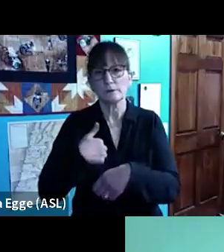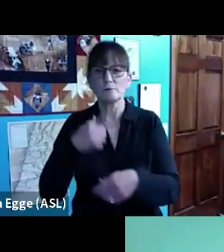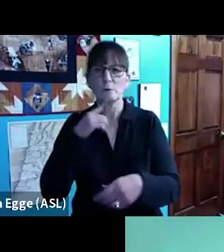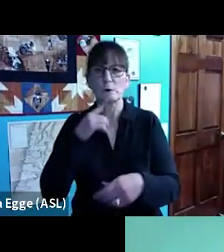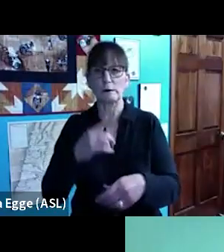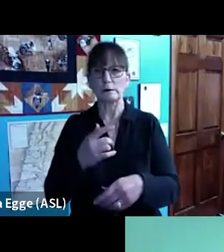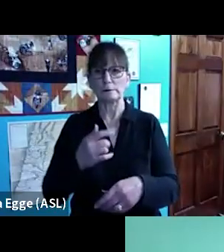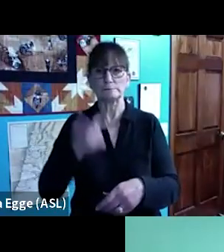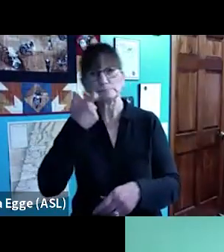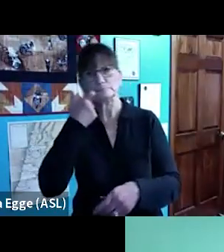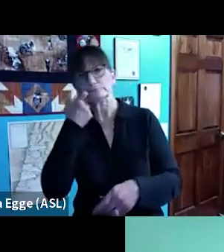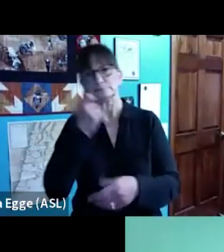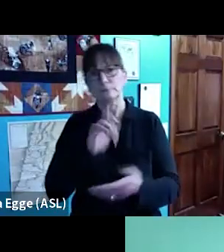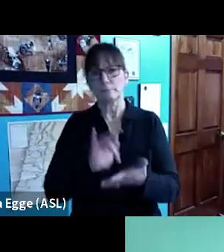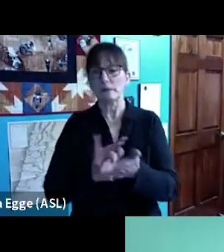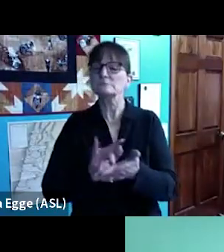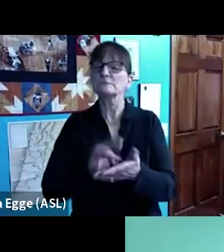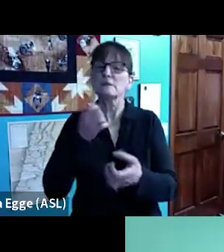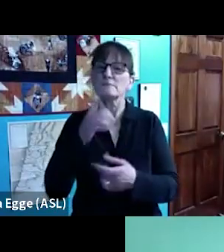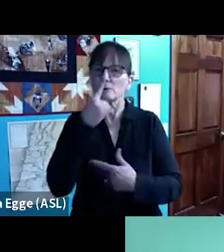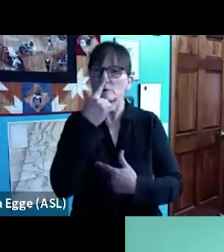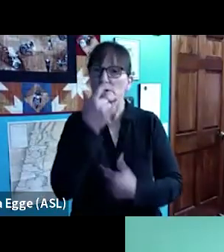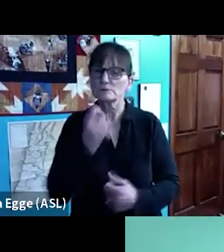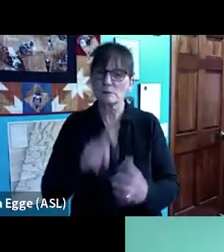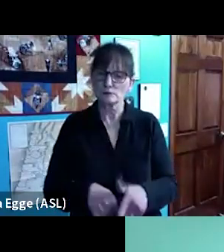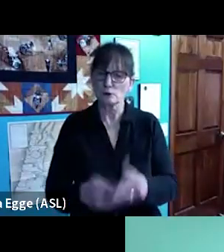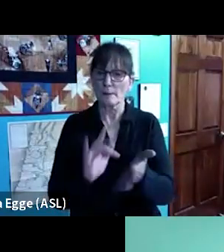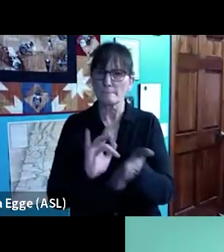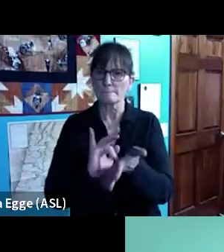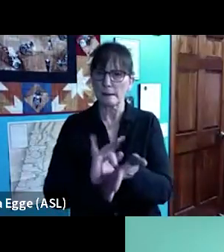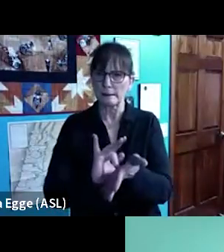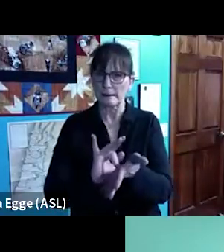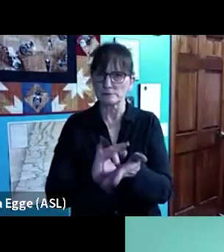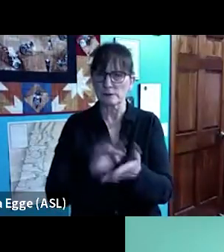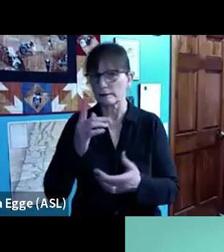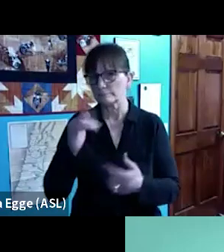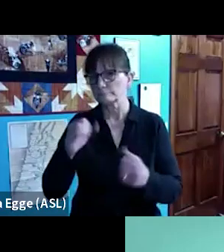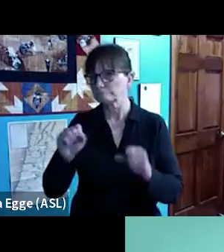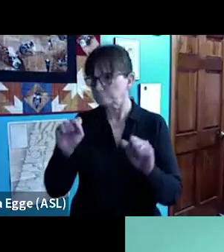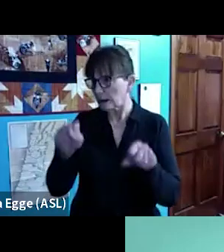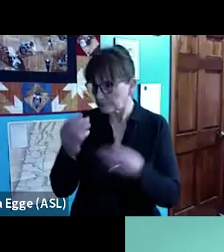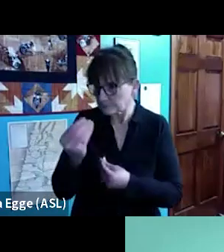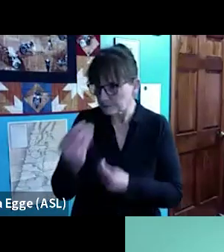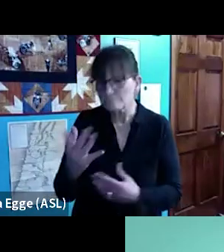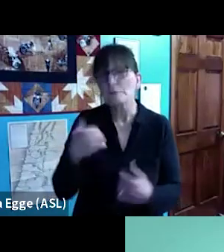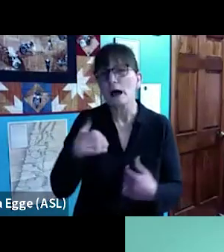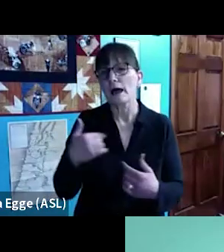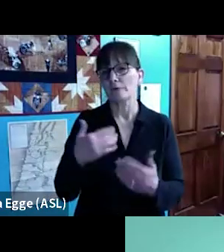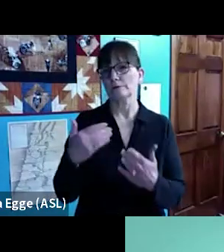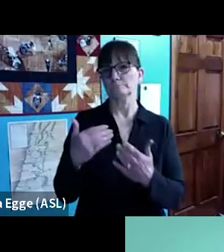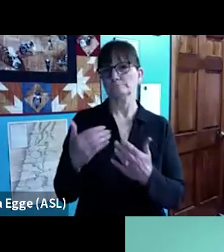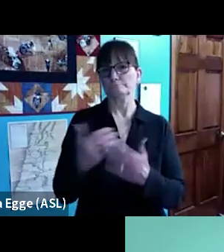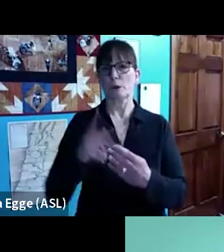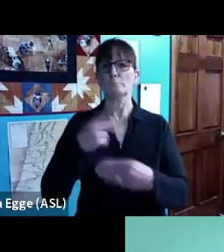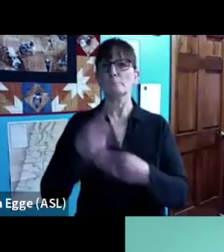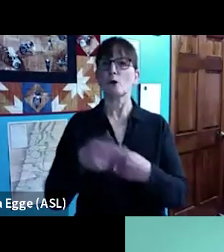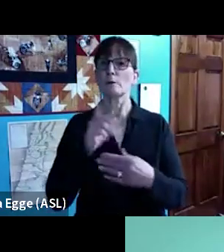[Jarita] Cuando se trata de crear una cuenta de Mi Seguridad Social, aunque sabemos que para muchas de las poblaciones, hay muchos desafíos.